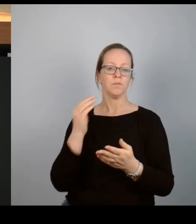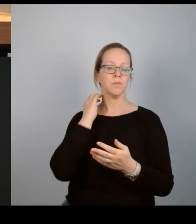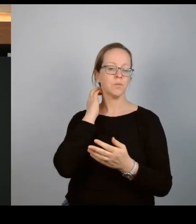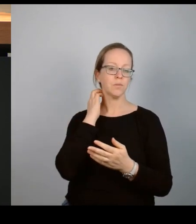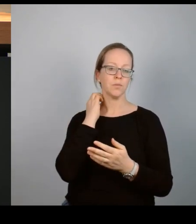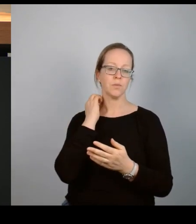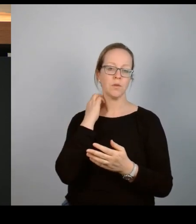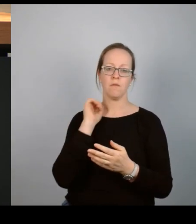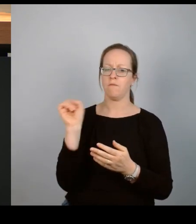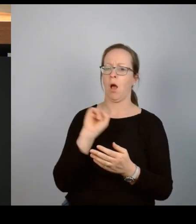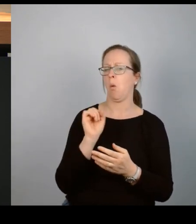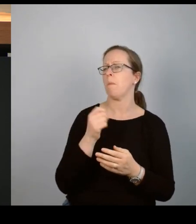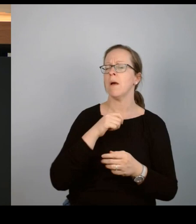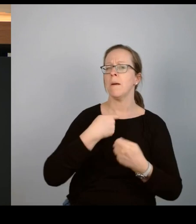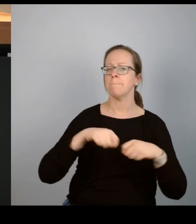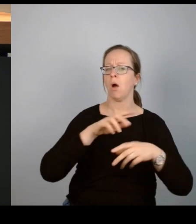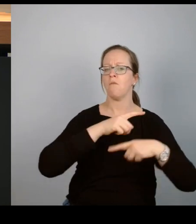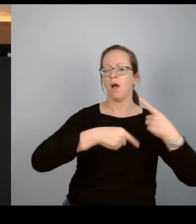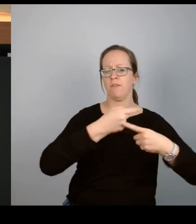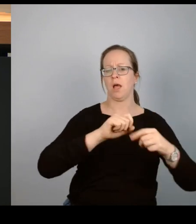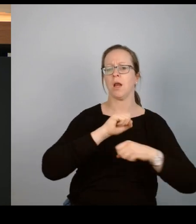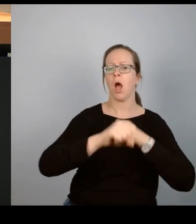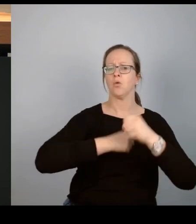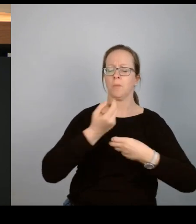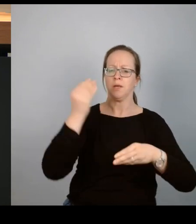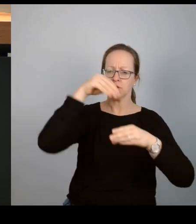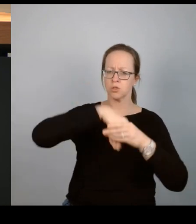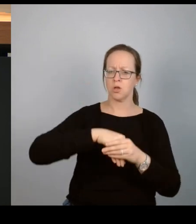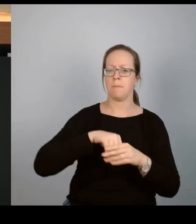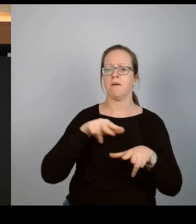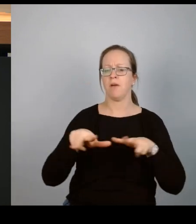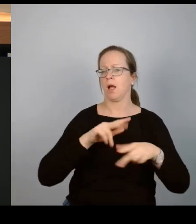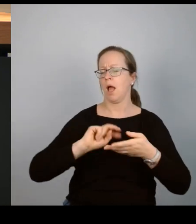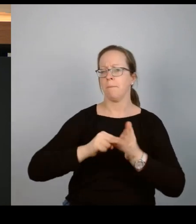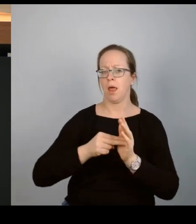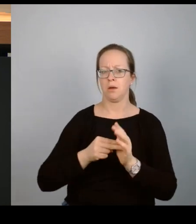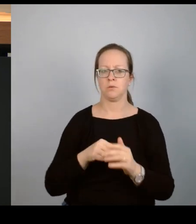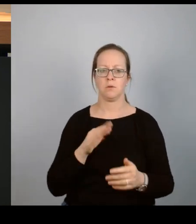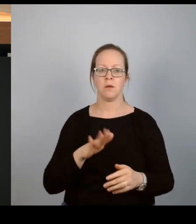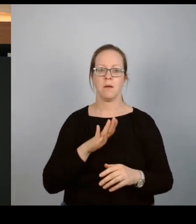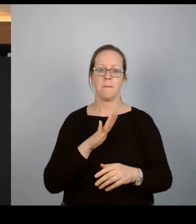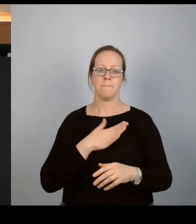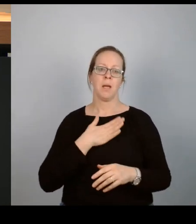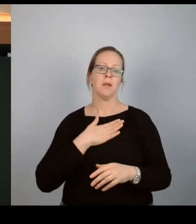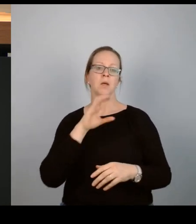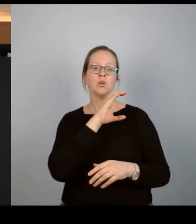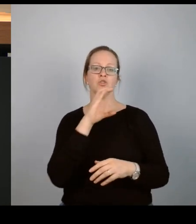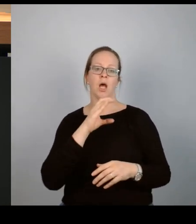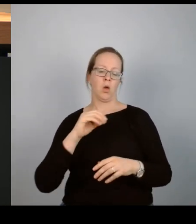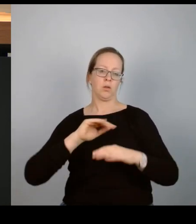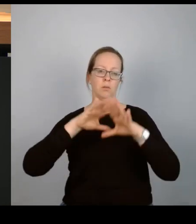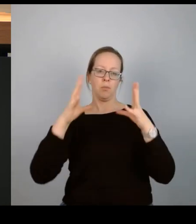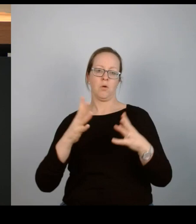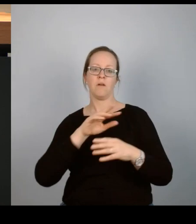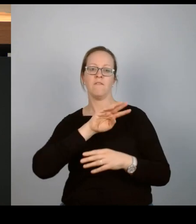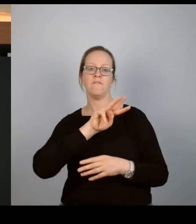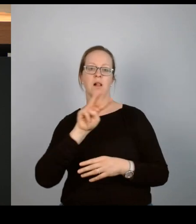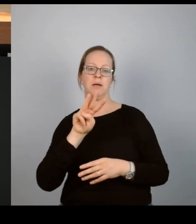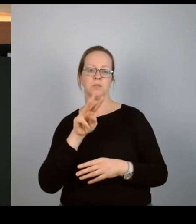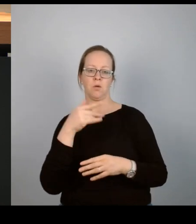das Beispiel Spandau ansprechen, wieder da der Stand ist, ob Sie nicht vielleicht mal mit Ihrem Stadtrat reden sollten, warum da die Straße noch nicht da ist.